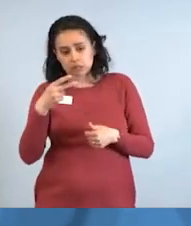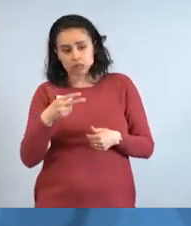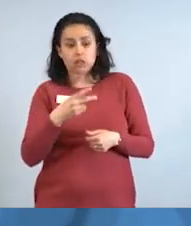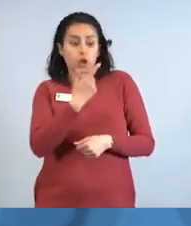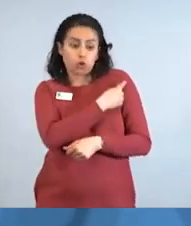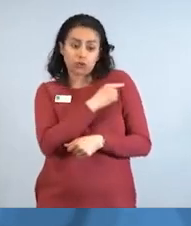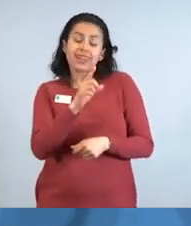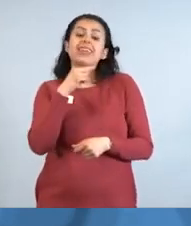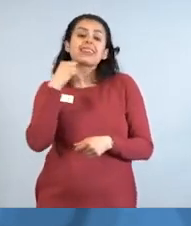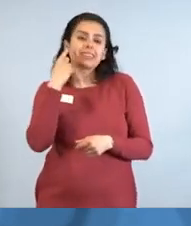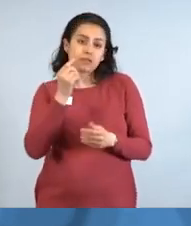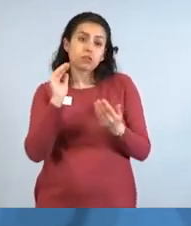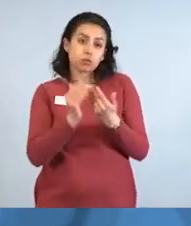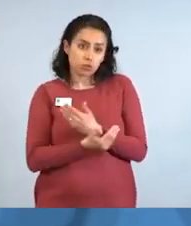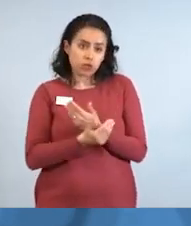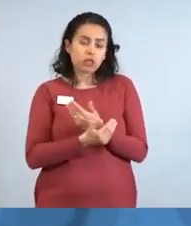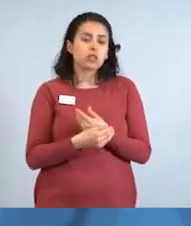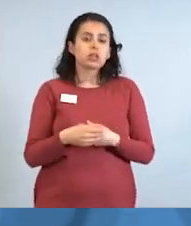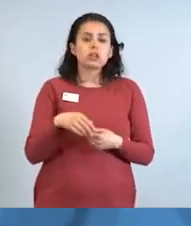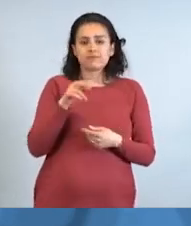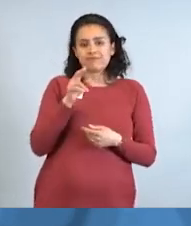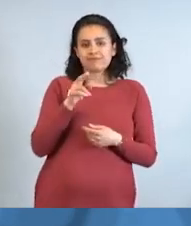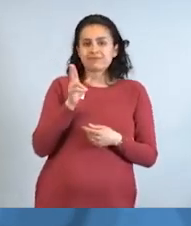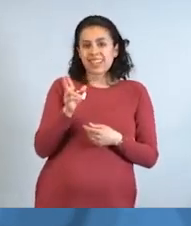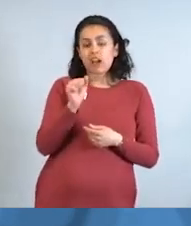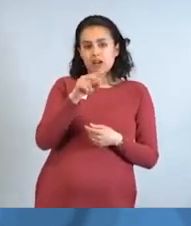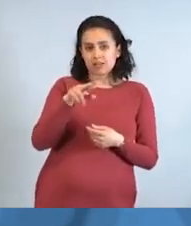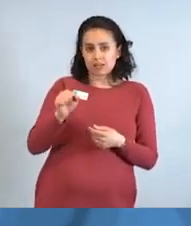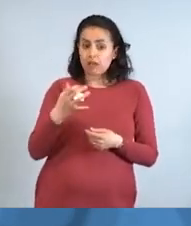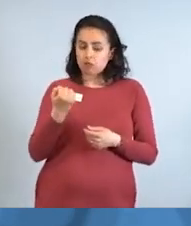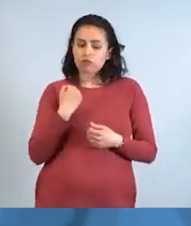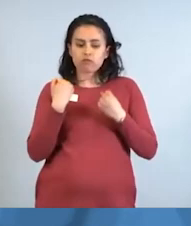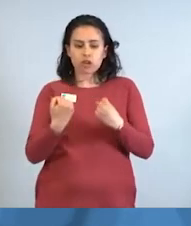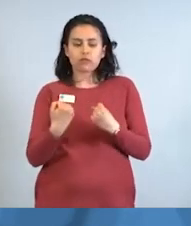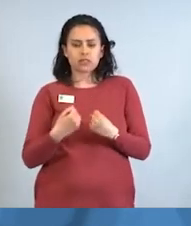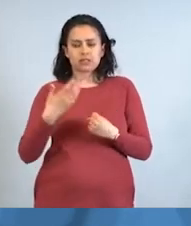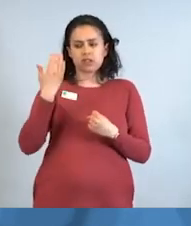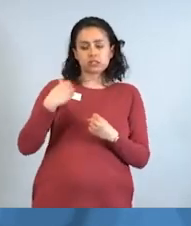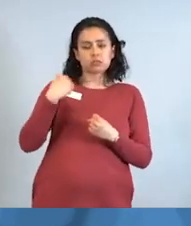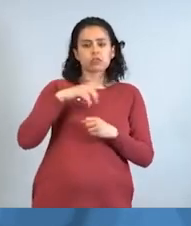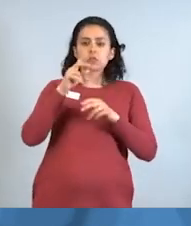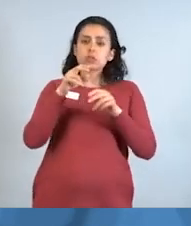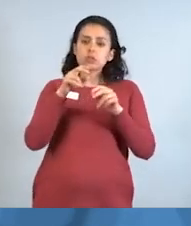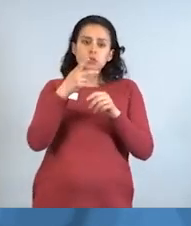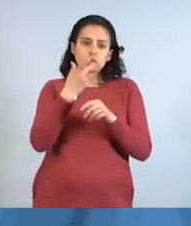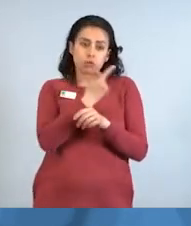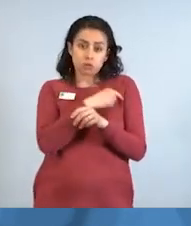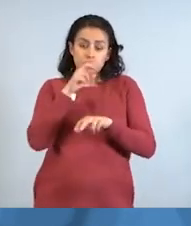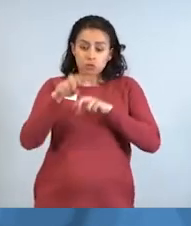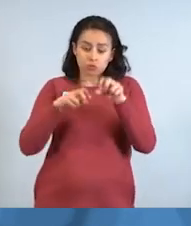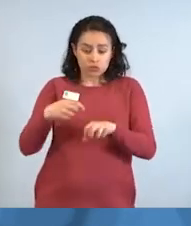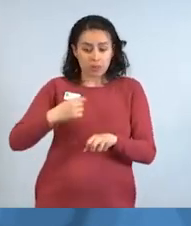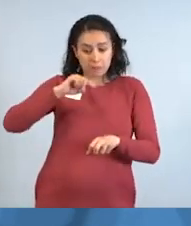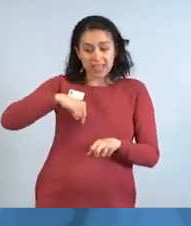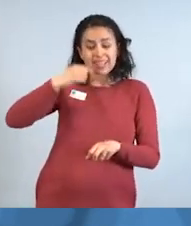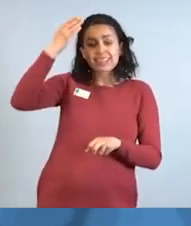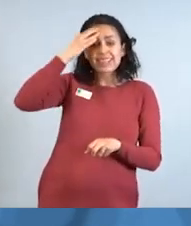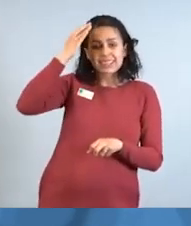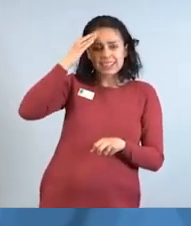Aikaisemmista rokotetutkimuksista tiedetään, Hanna voi varmasti vahvistaa, että lähestulkoon kaikki rokotteeseen liittyvät